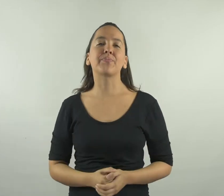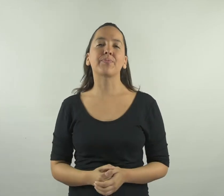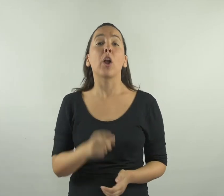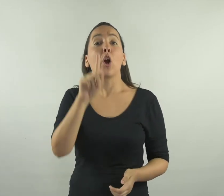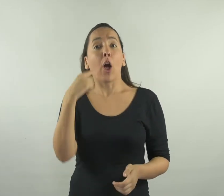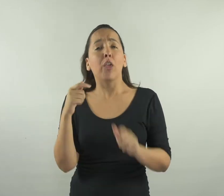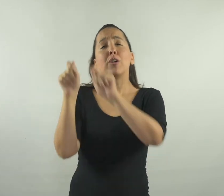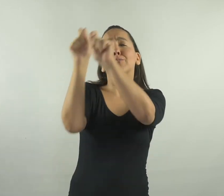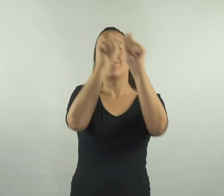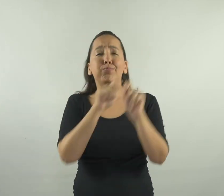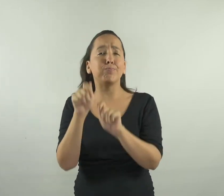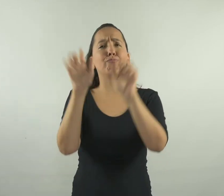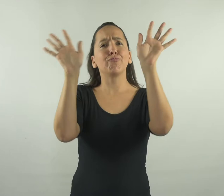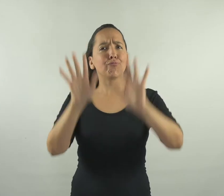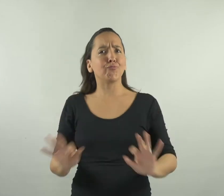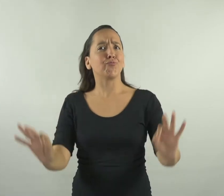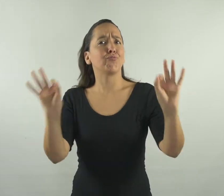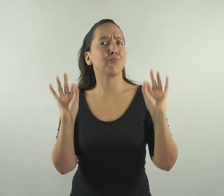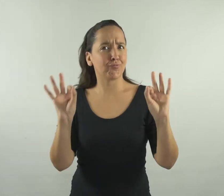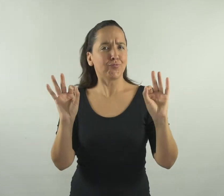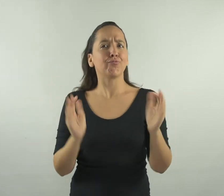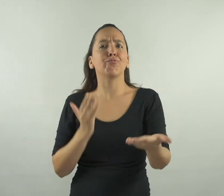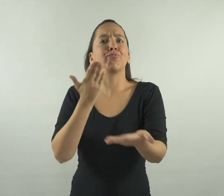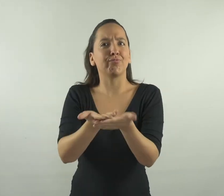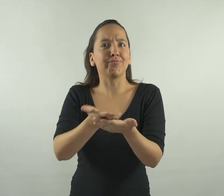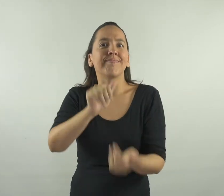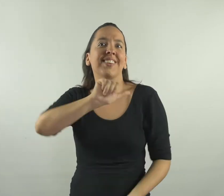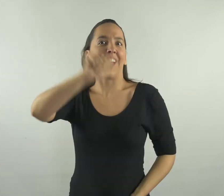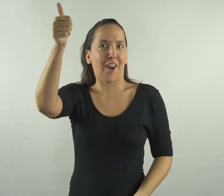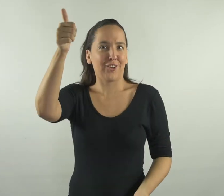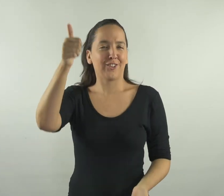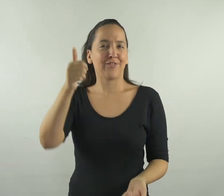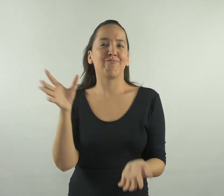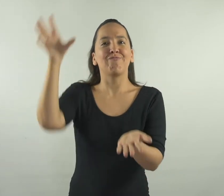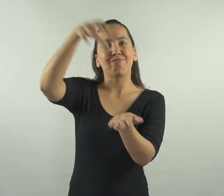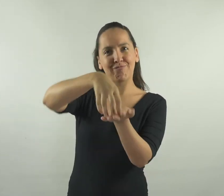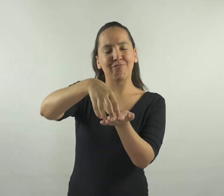La obra realizada y presentada por Yrurtia ganó el concurso y fue emplazada.